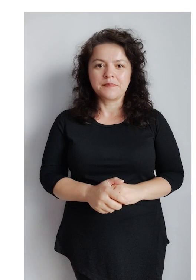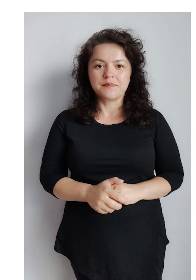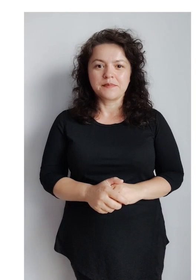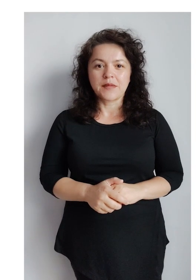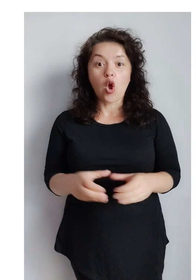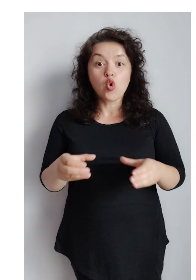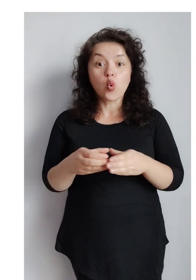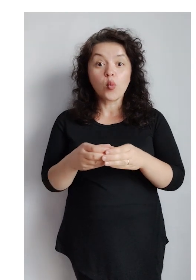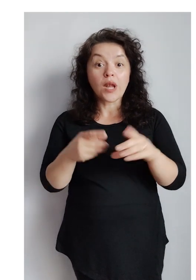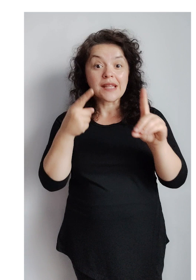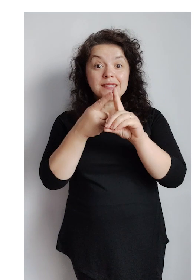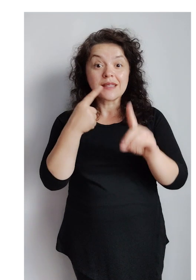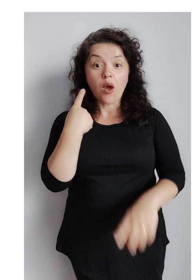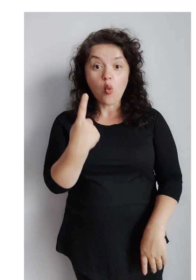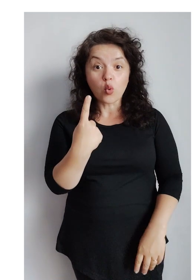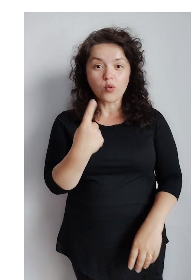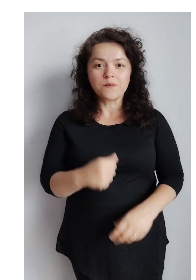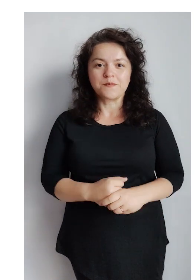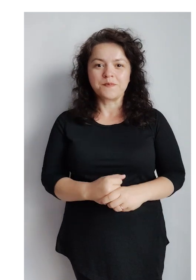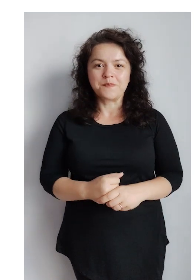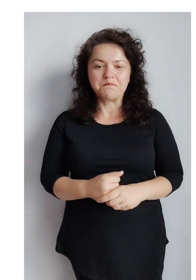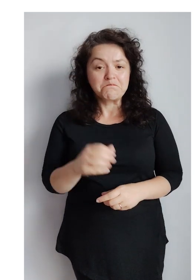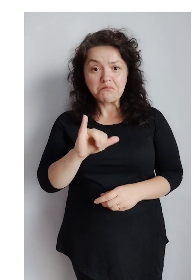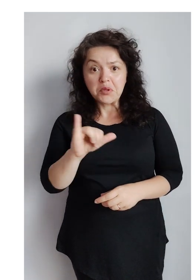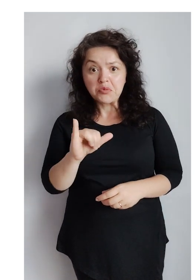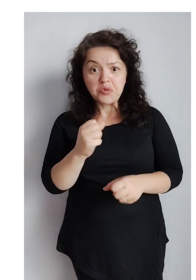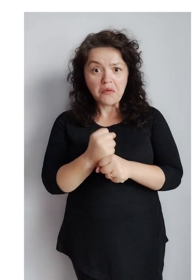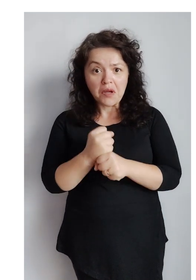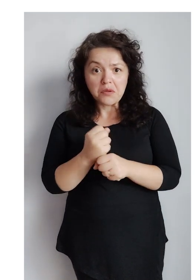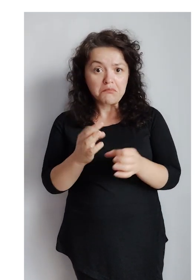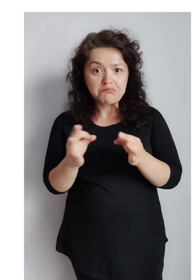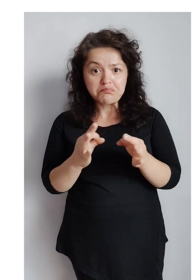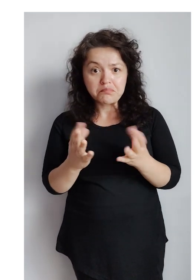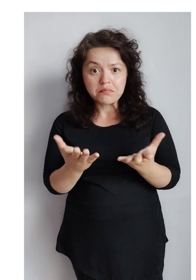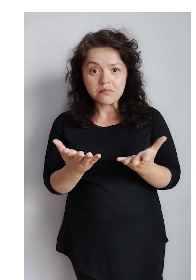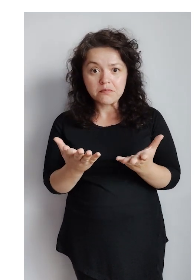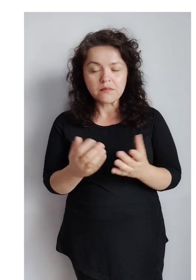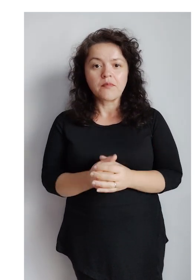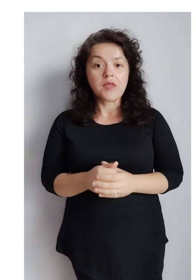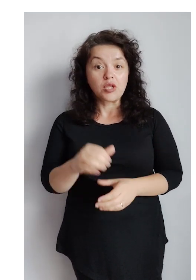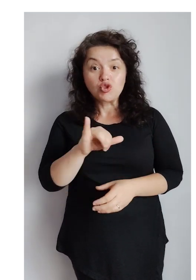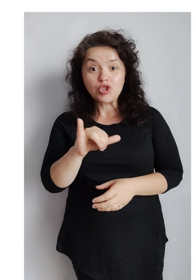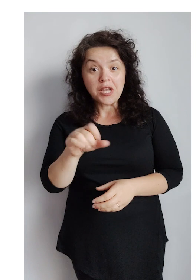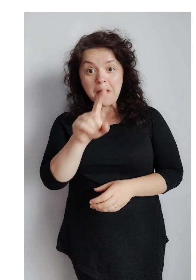Grupurile țintă 1. Pentru cine proiectăm și planificăm Cine sunt turiștii?